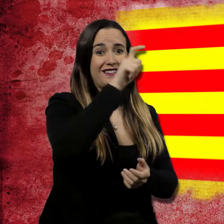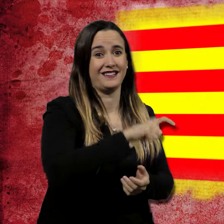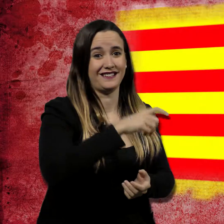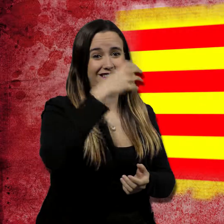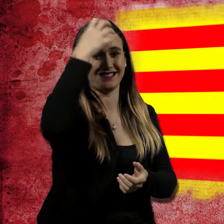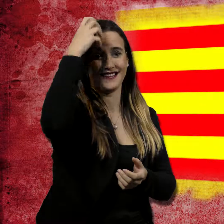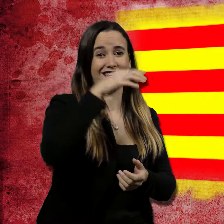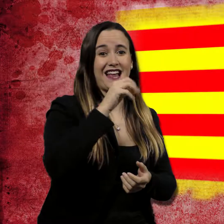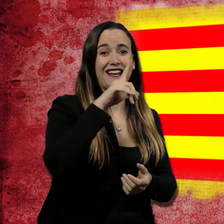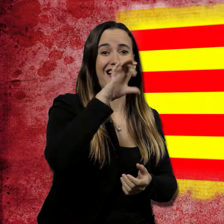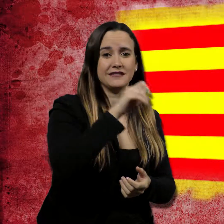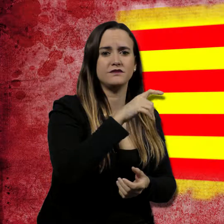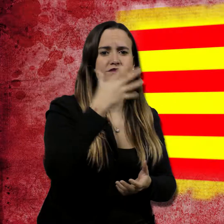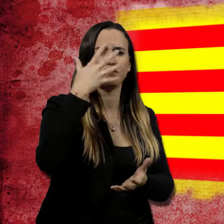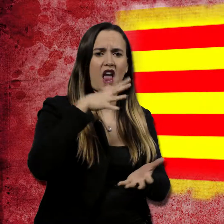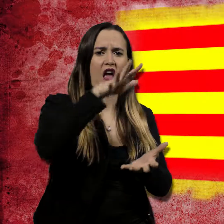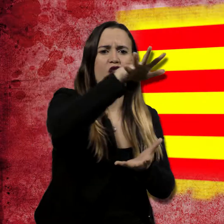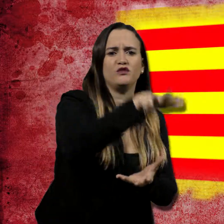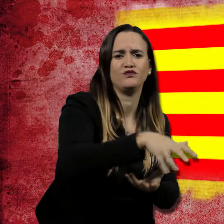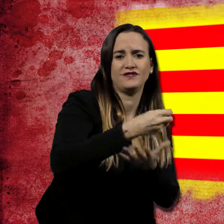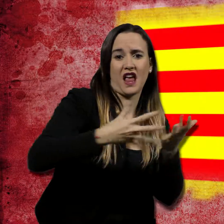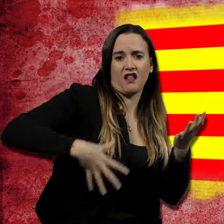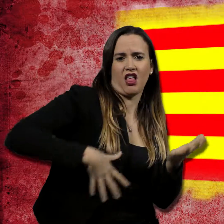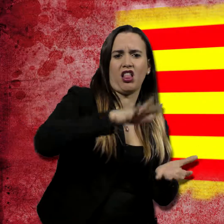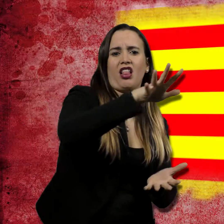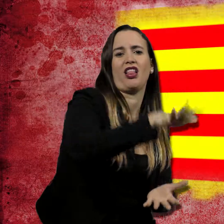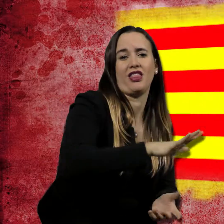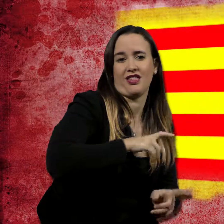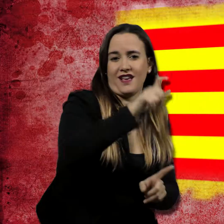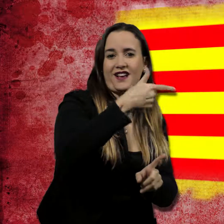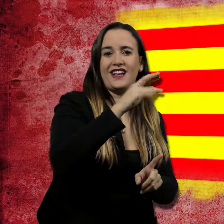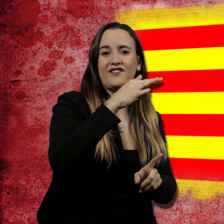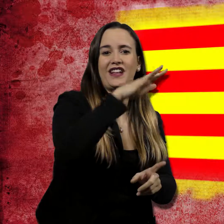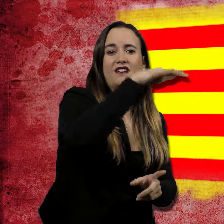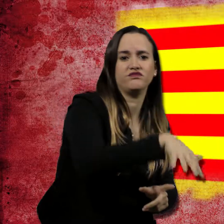va untar els seus dits a la sang del noble